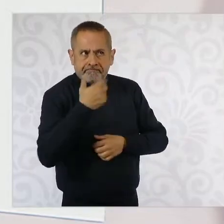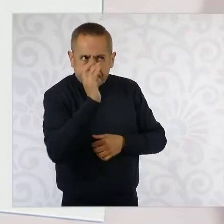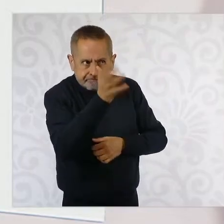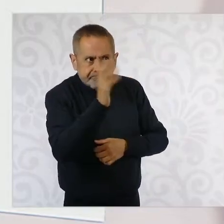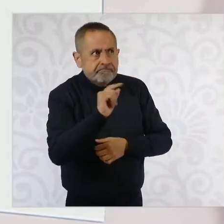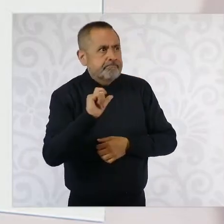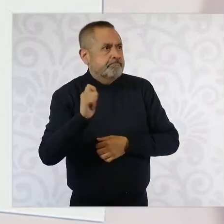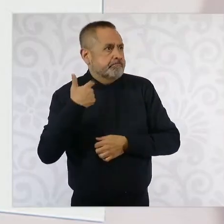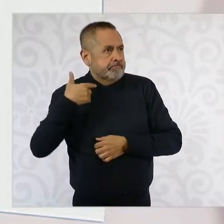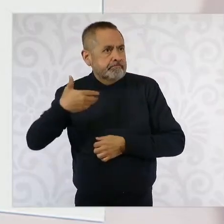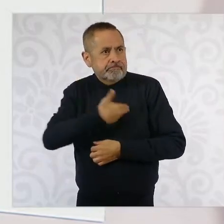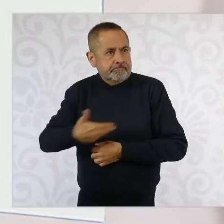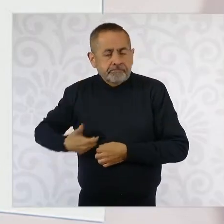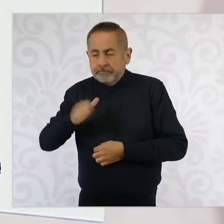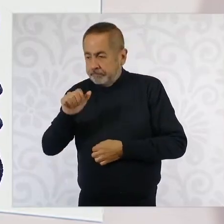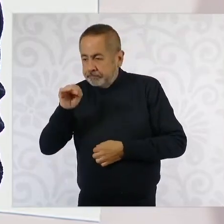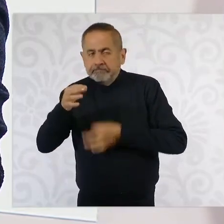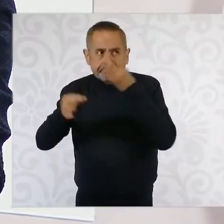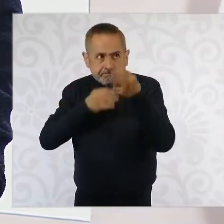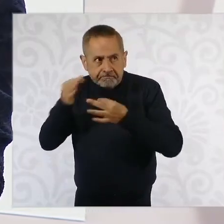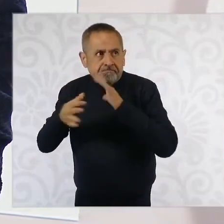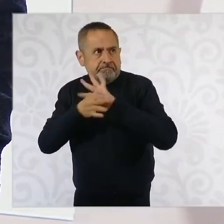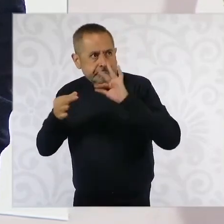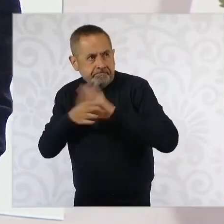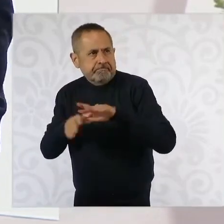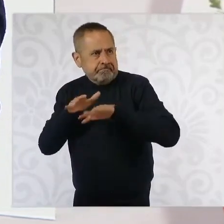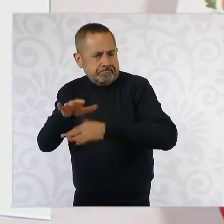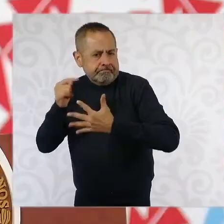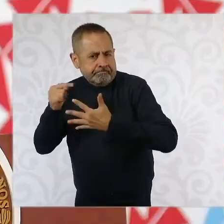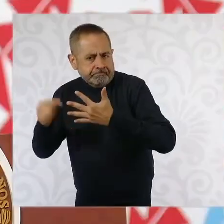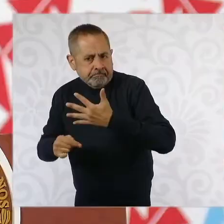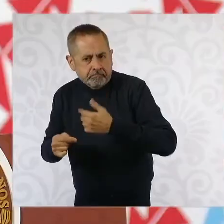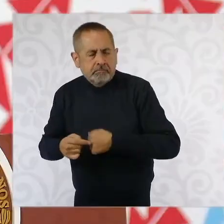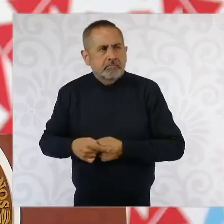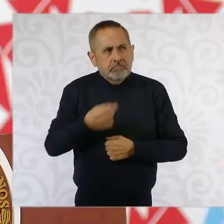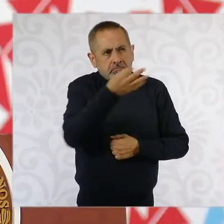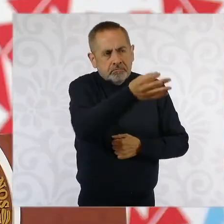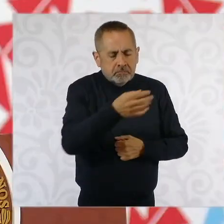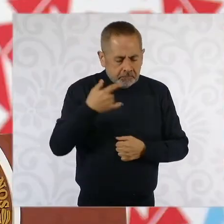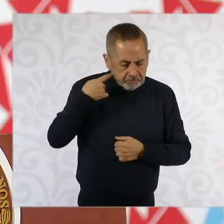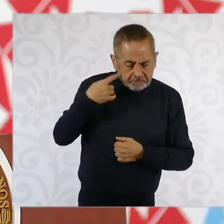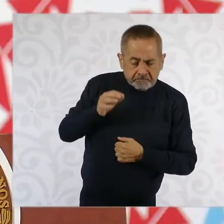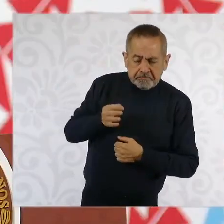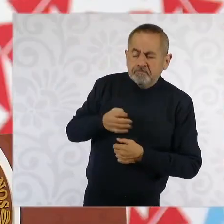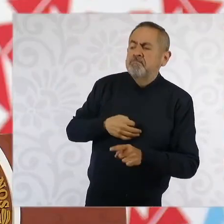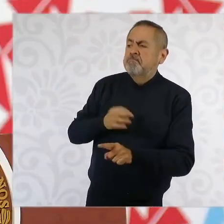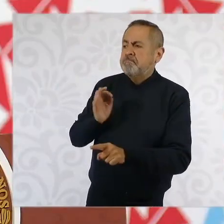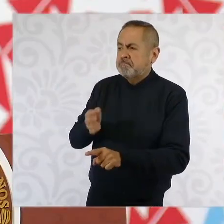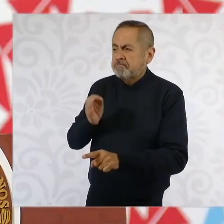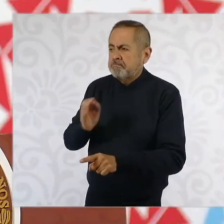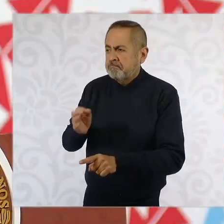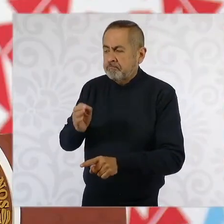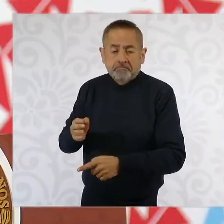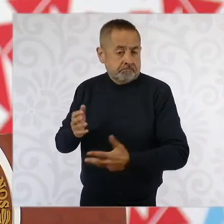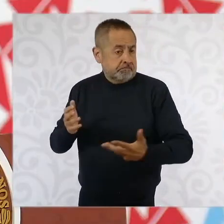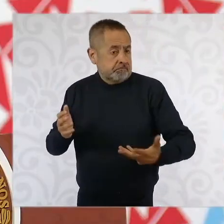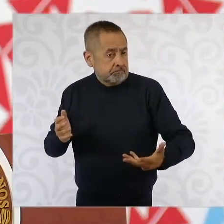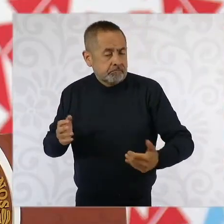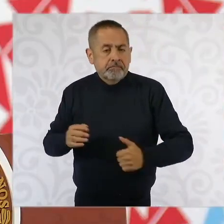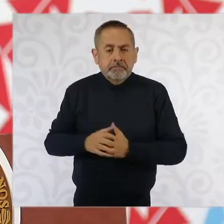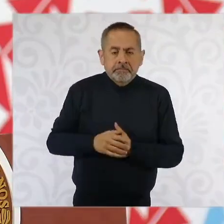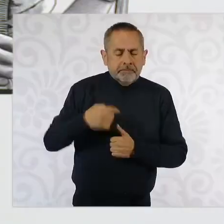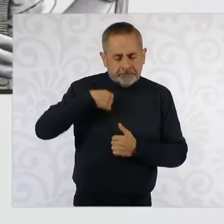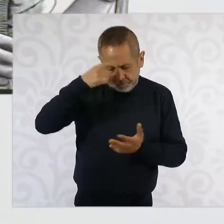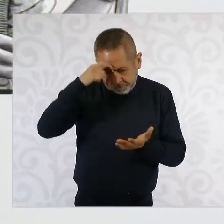presidente López Obrador Entonces yo creo que no hay que eh Hay que digamos trabajar para tener una